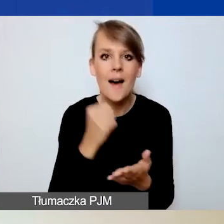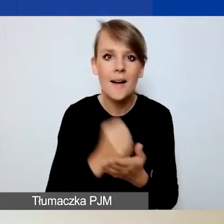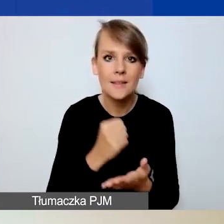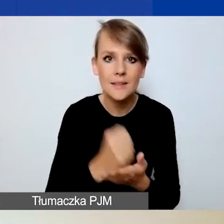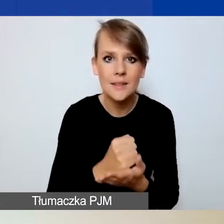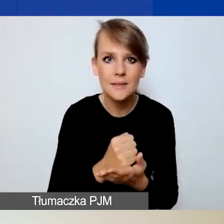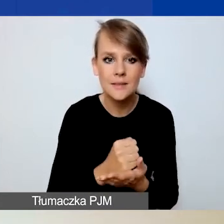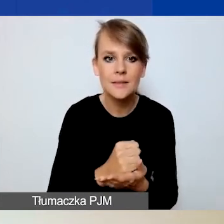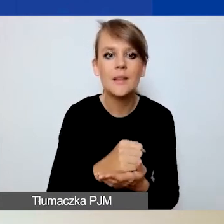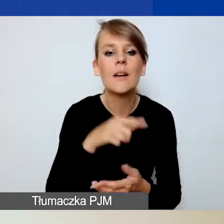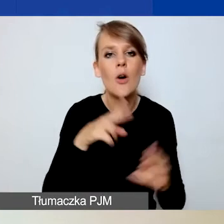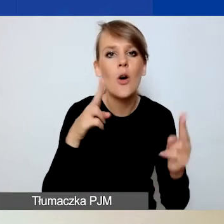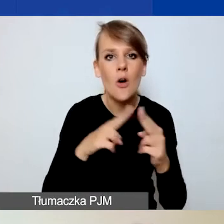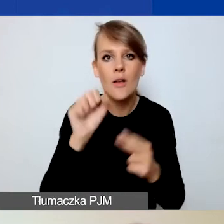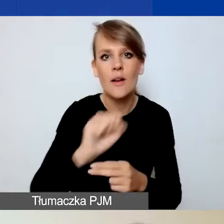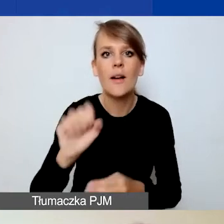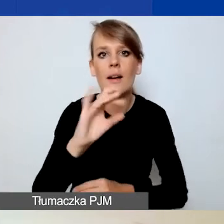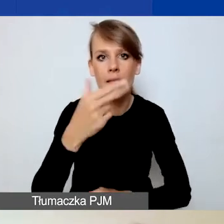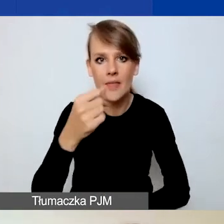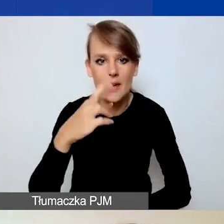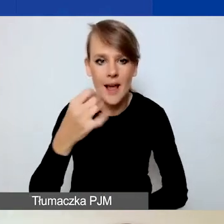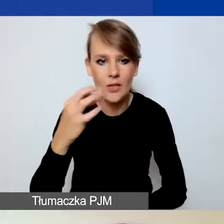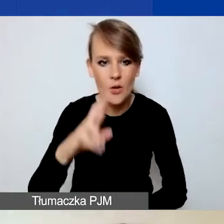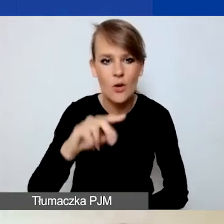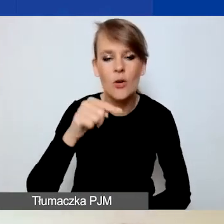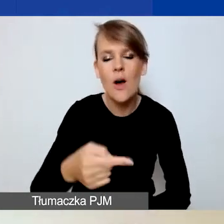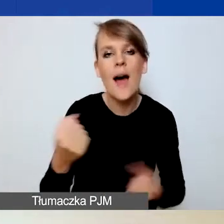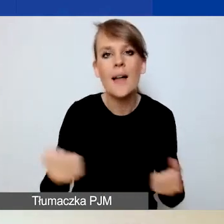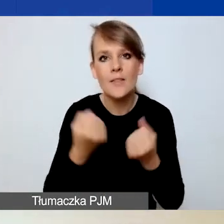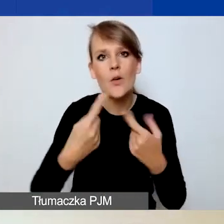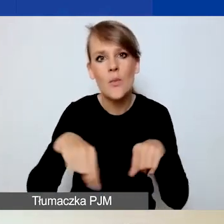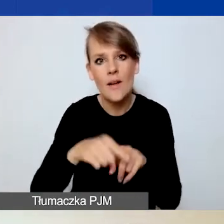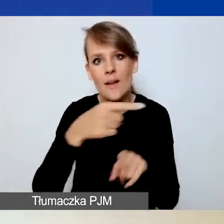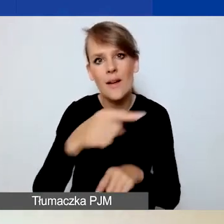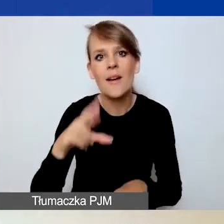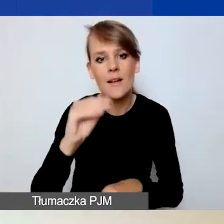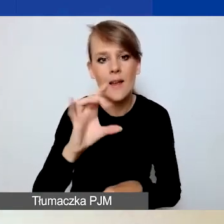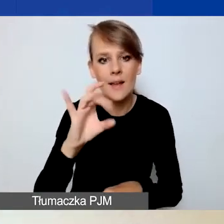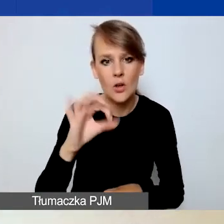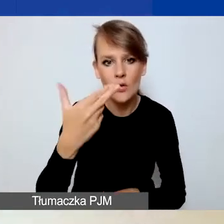kontakt@generator.aktywni obywatele-regionalny.org.pl.